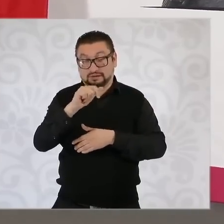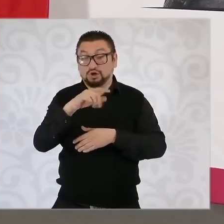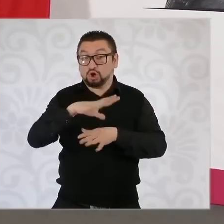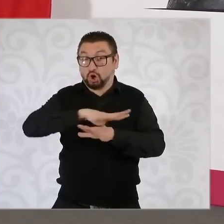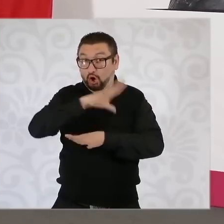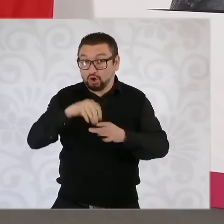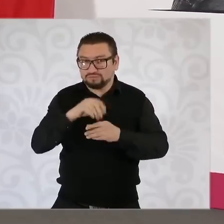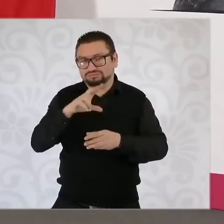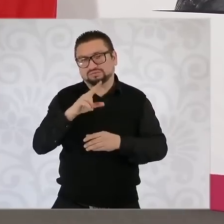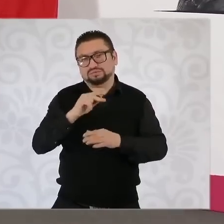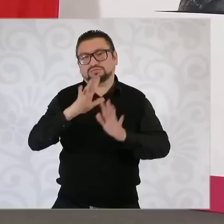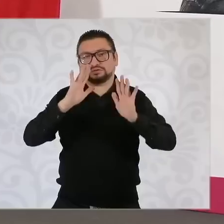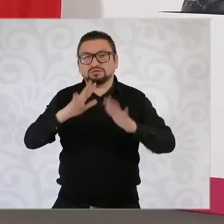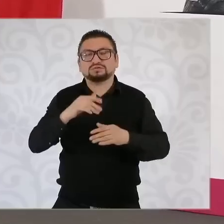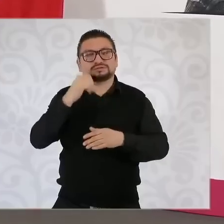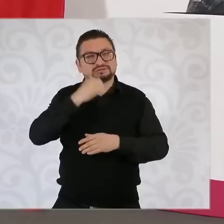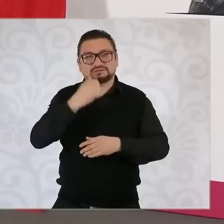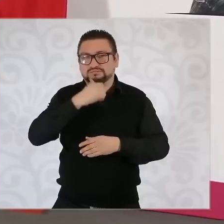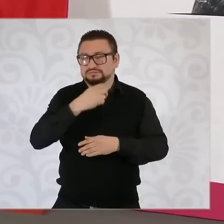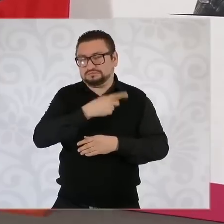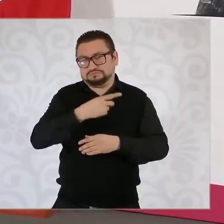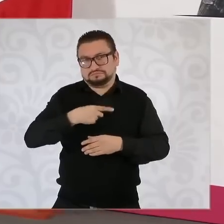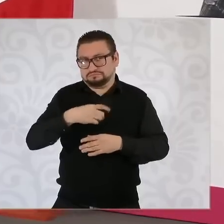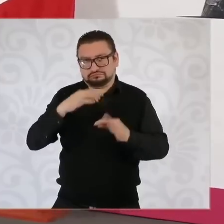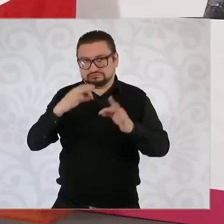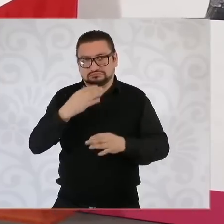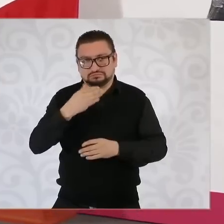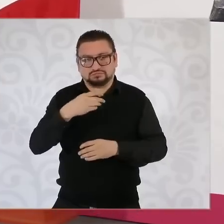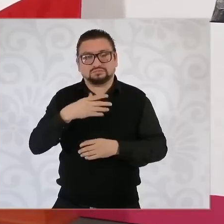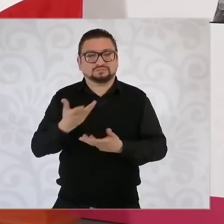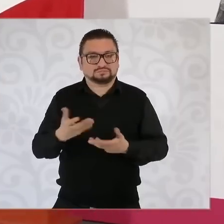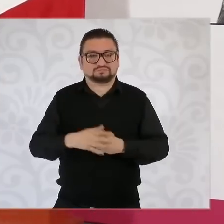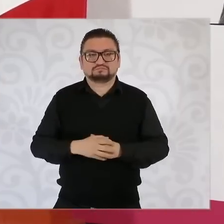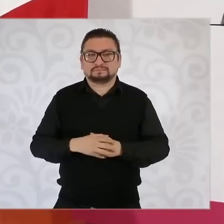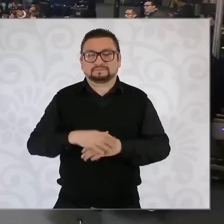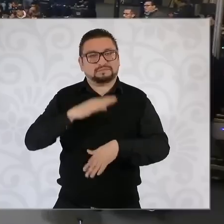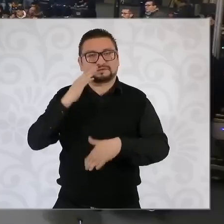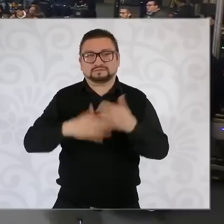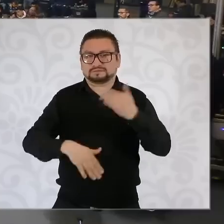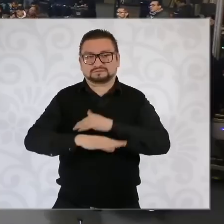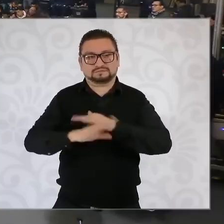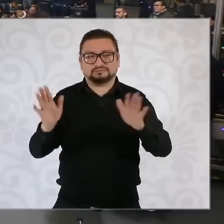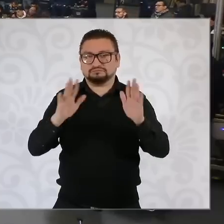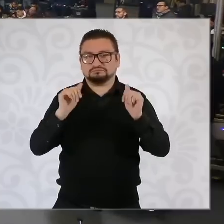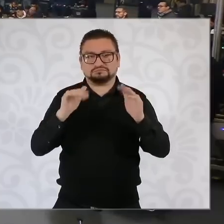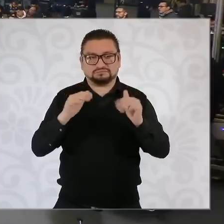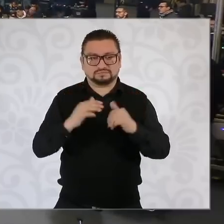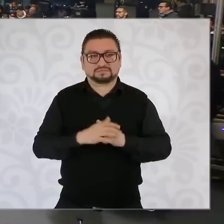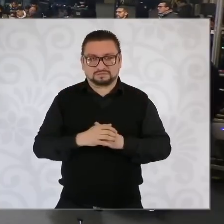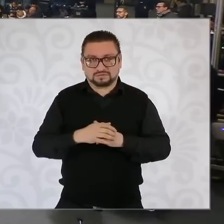hay que poner todo en su justo término ya nos vamos vamos a cerrar con Suave patria